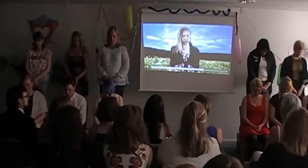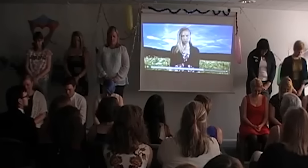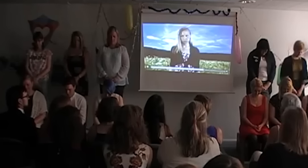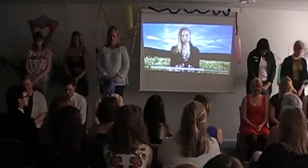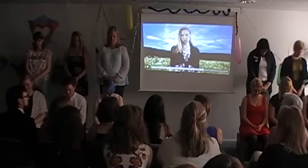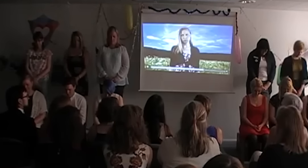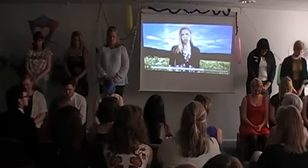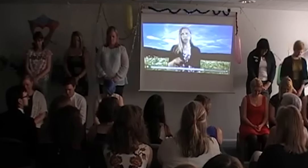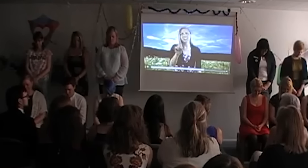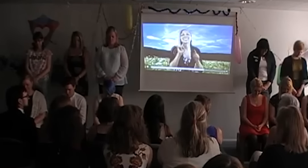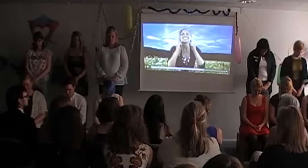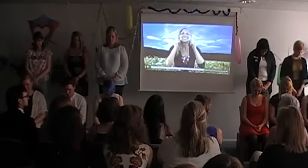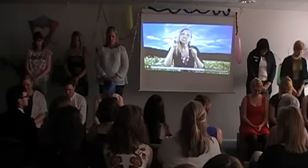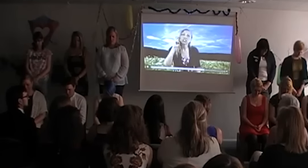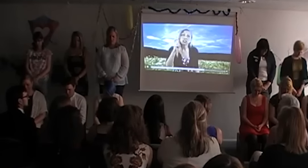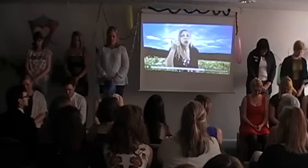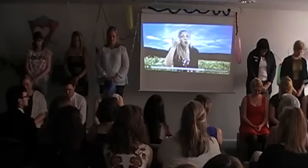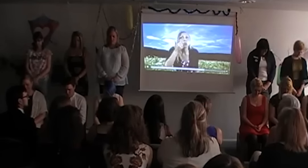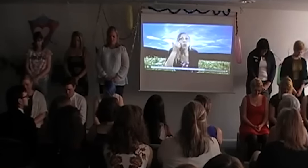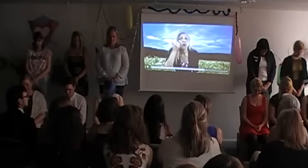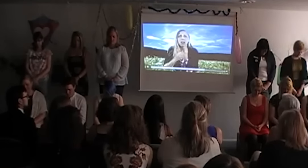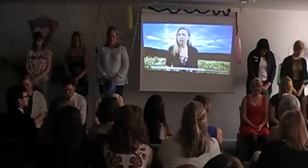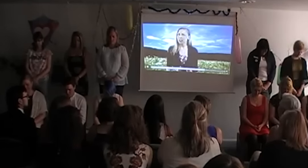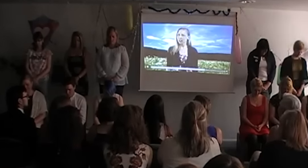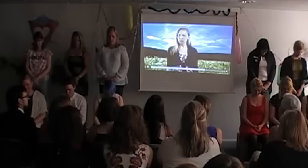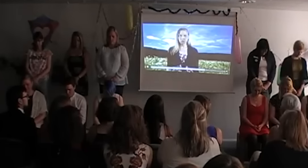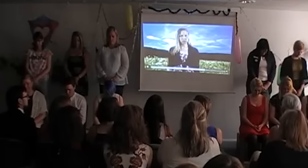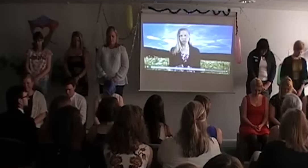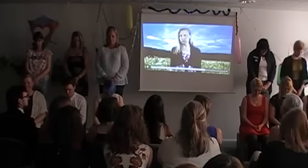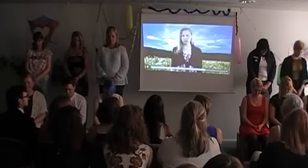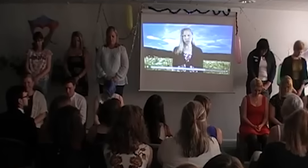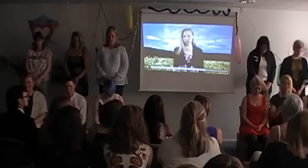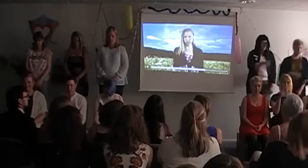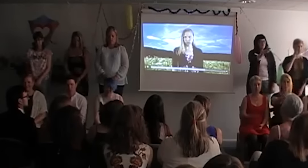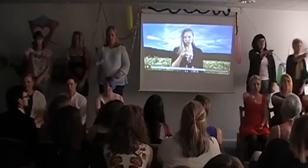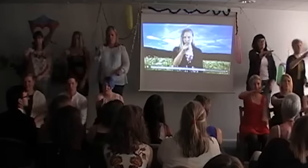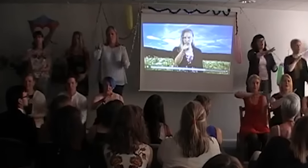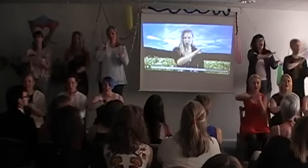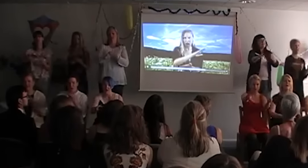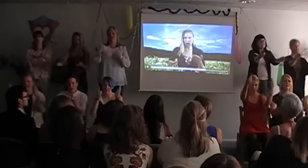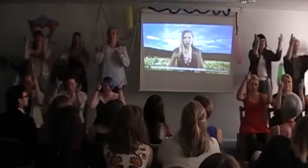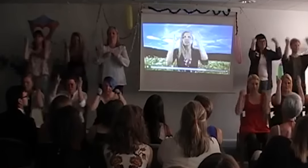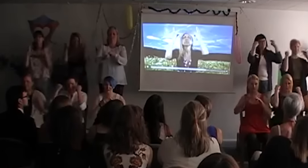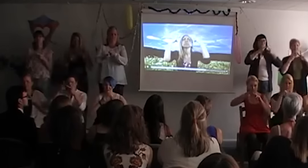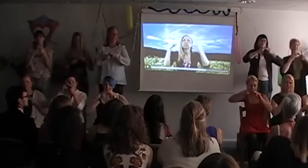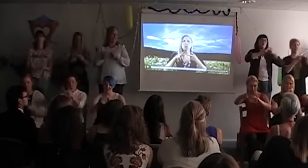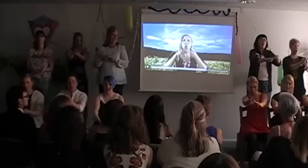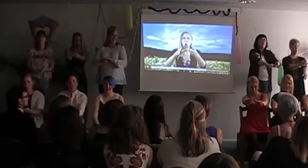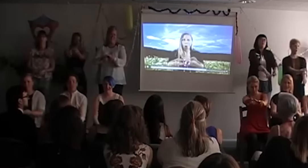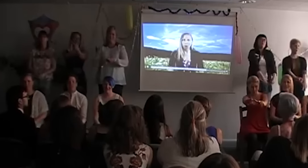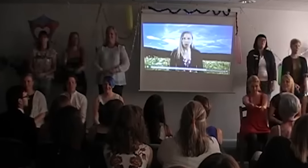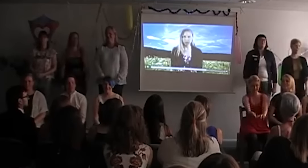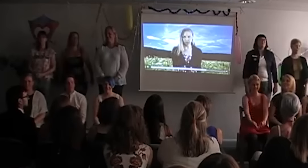Nä, du log som att det var ett skämt. Du får aldrig ta skit igen.